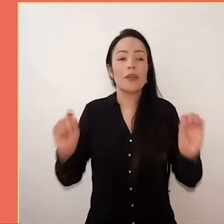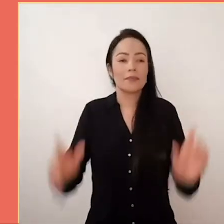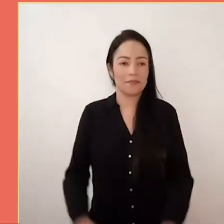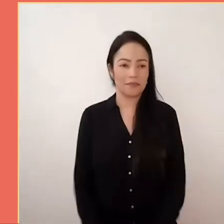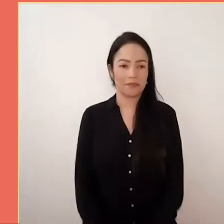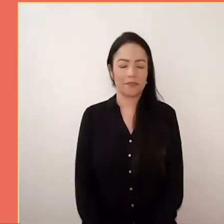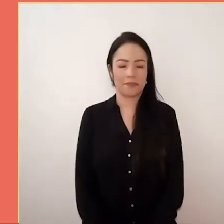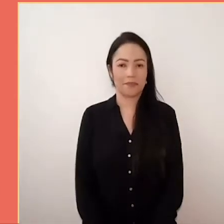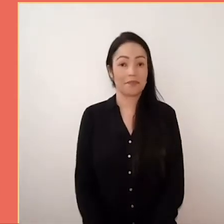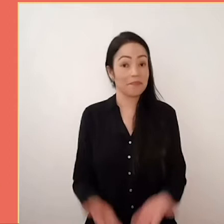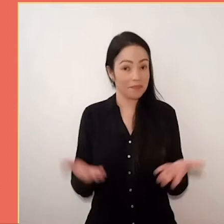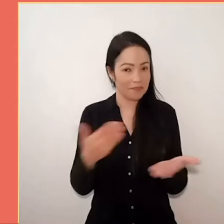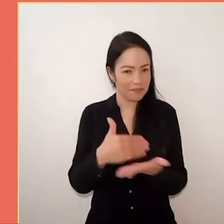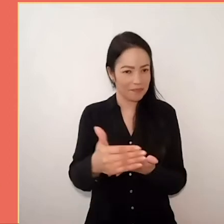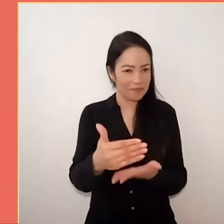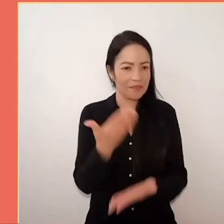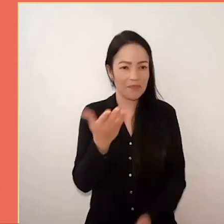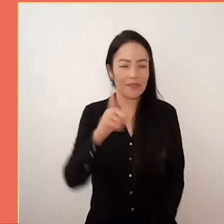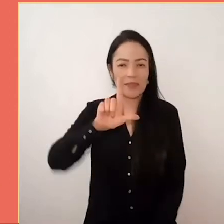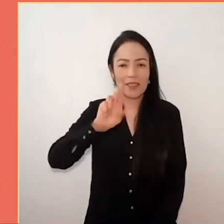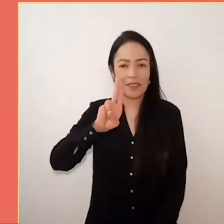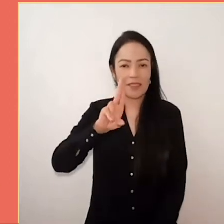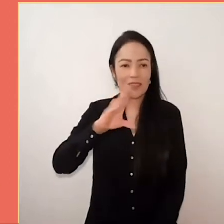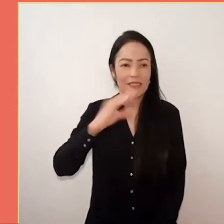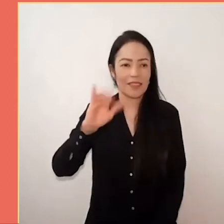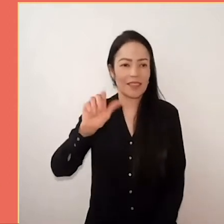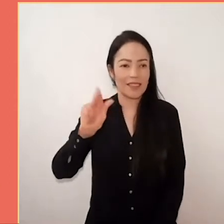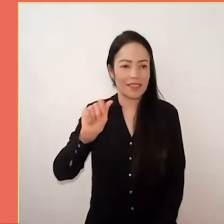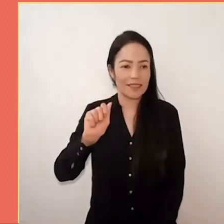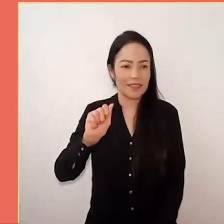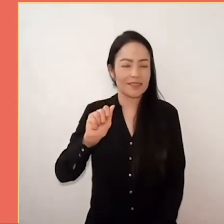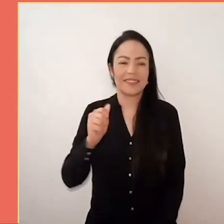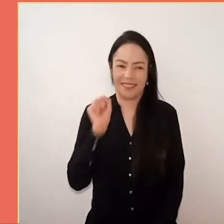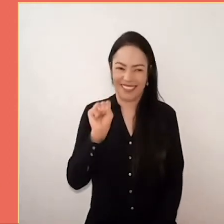Quer começar você, Luciana? Pode ser. -Então, vamos lá.